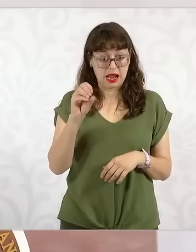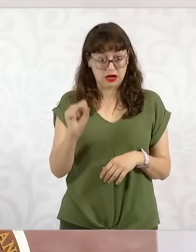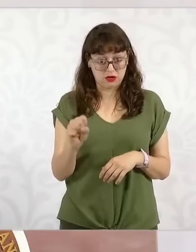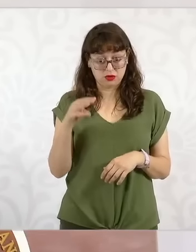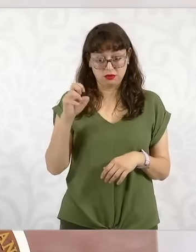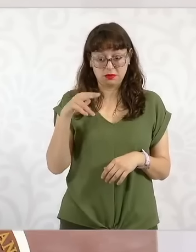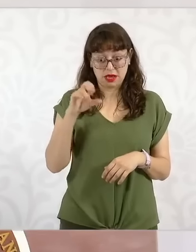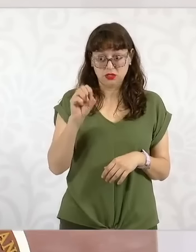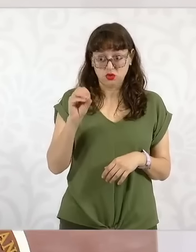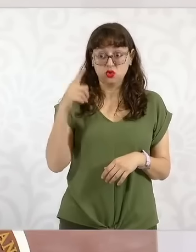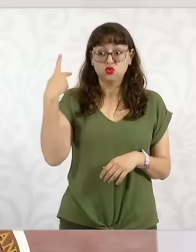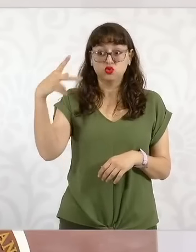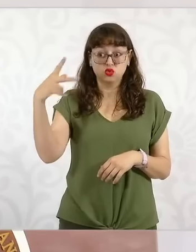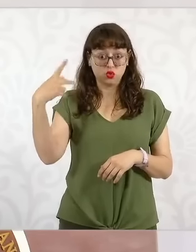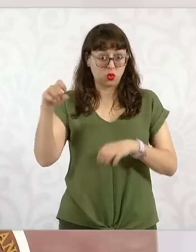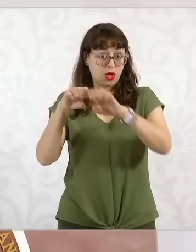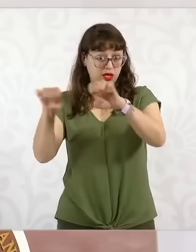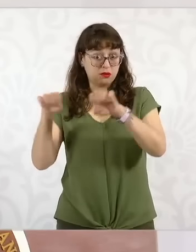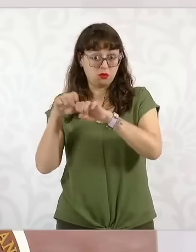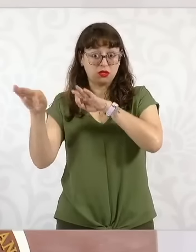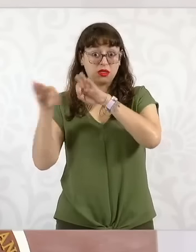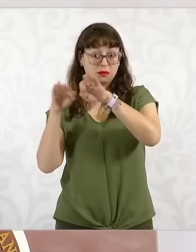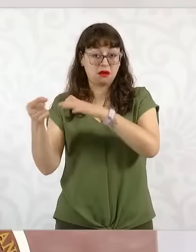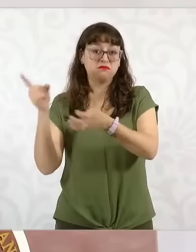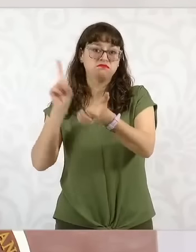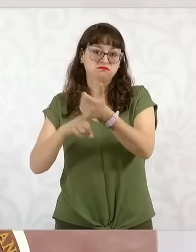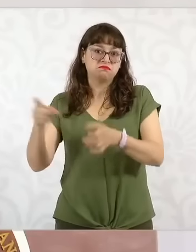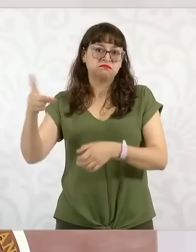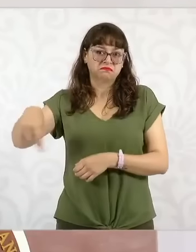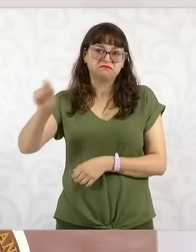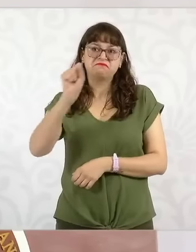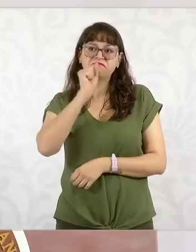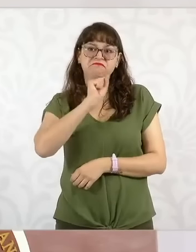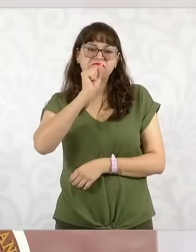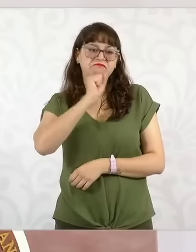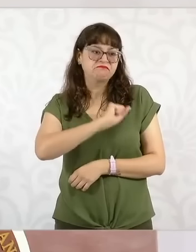del grupo delictivo y proporcionaban información sobre sus actividades, movimientos y condiciones